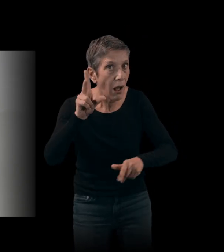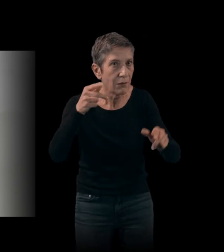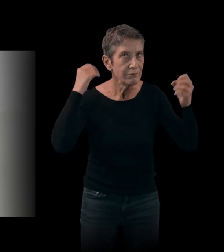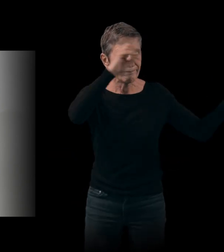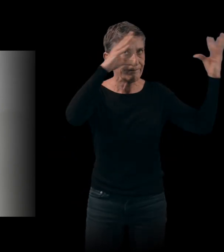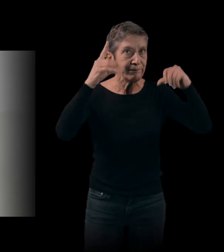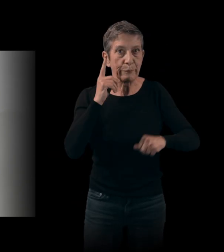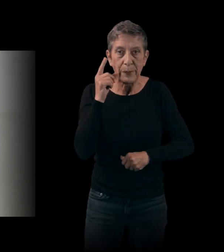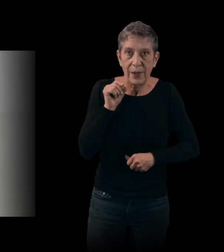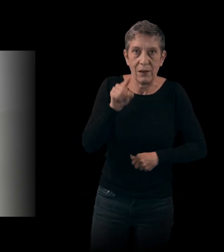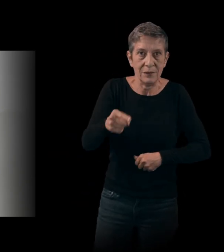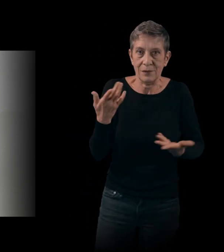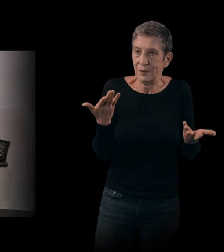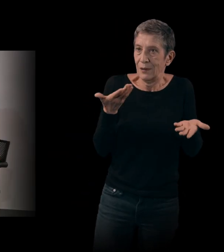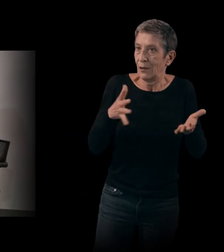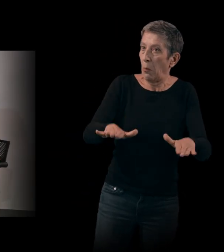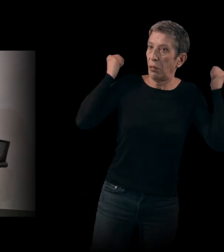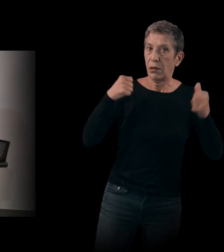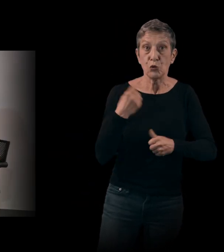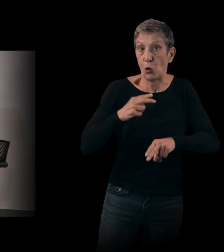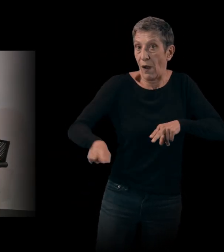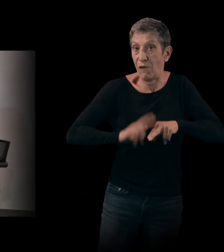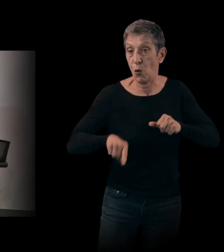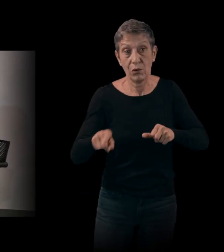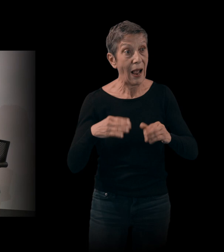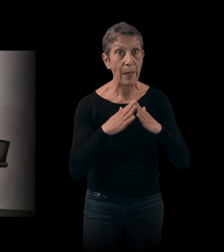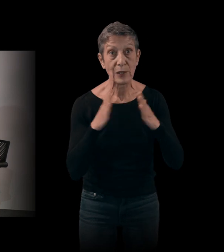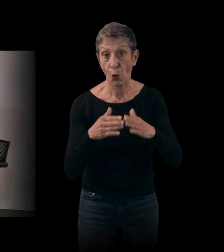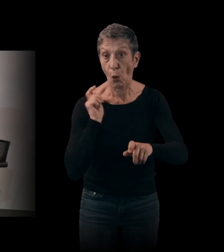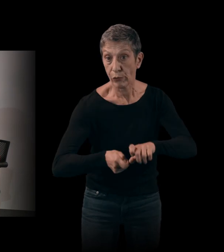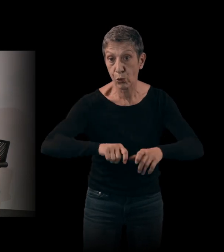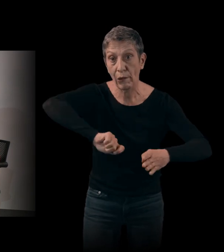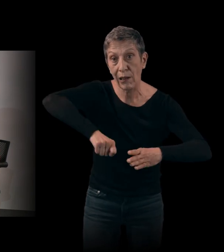À la maison, c'était ni clou ni vis". J'ai lu deux tiers de pages et donc on est au cœur de ce que dans